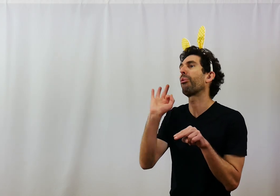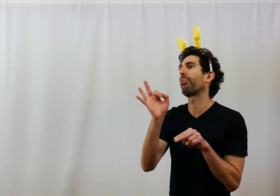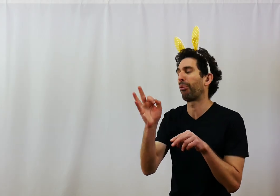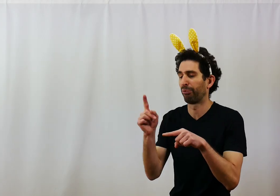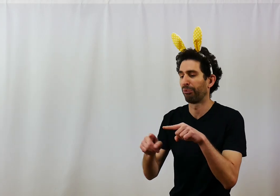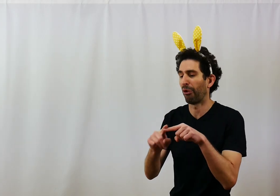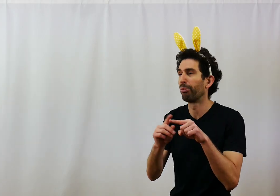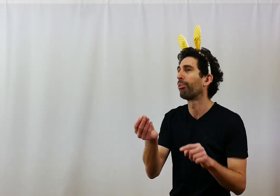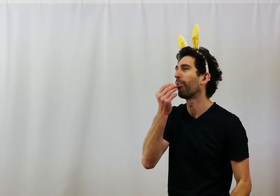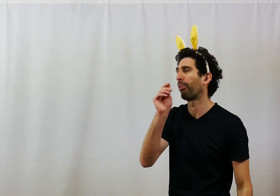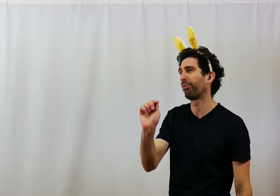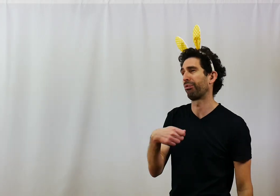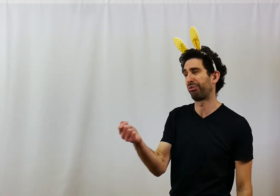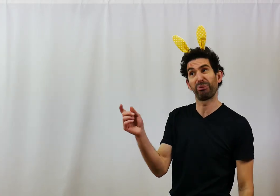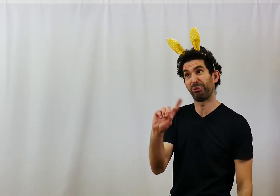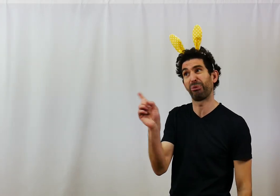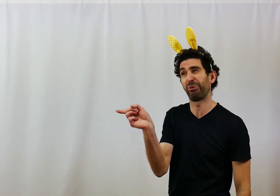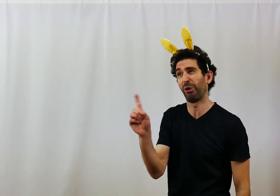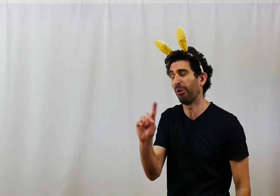Eh oui, les carottes ne sont pas des aliments naturels.